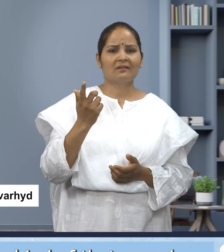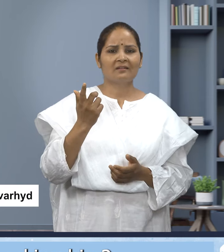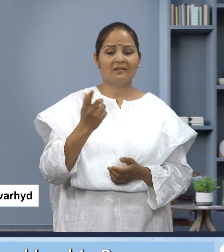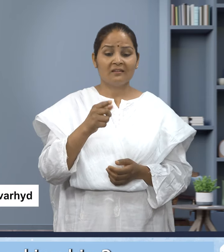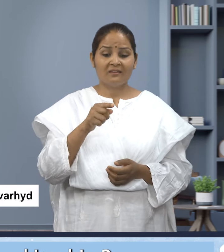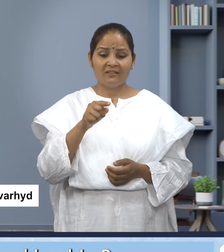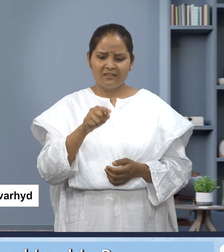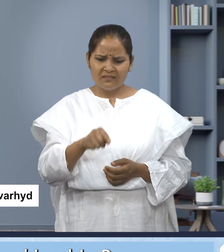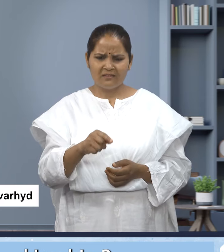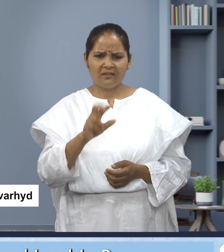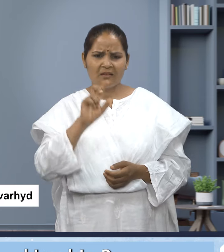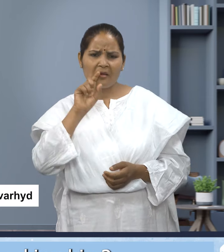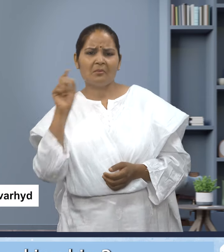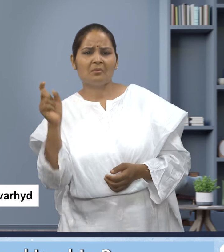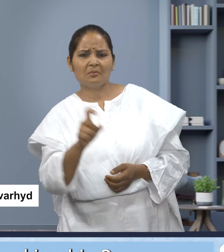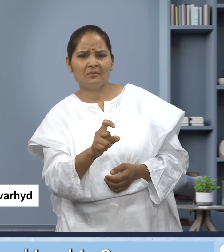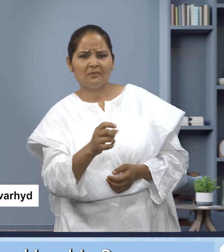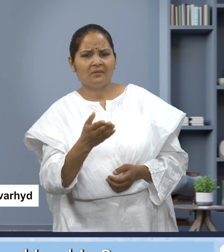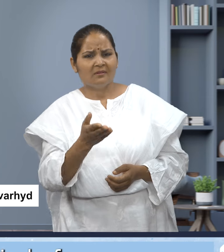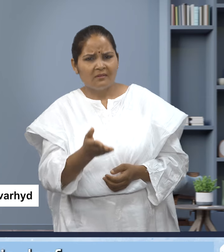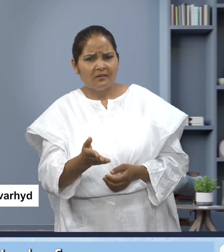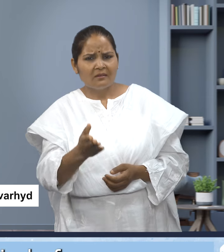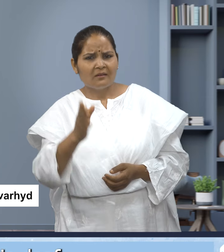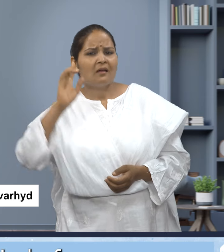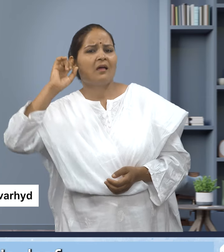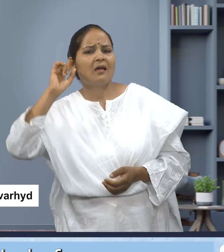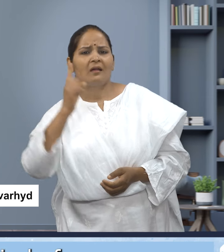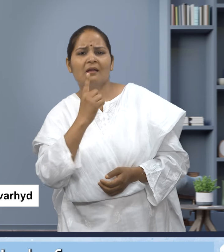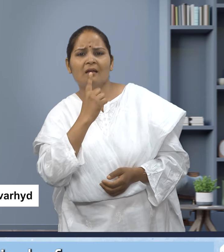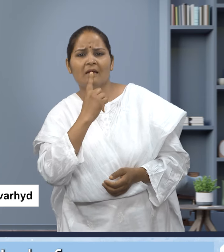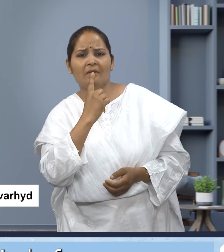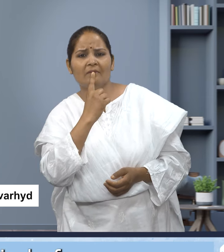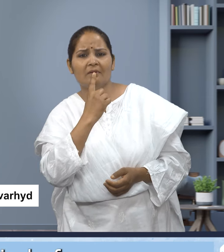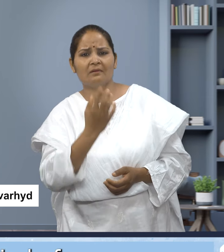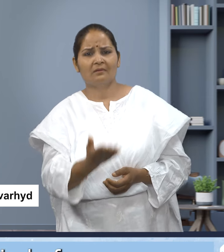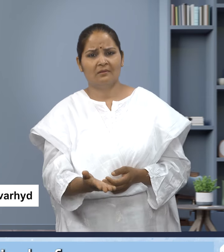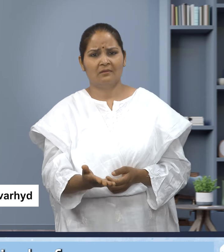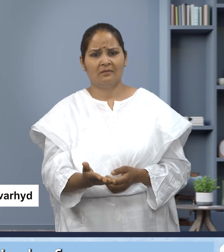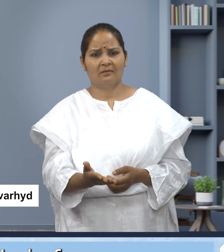అరే, మీరు అతన్ని ఏమి అడుగుతున్నారు, ఇతను చెవిటివాడు.